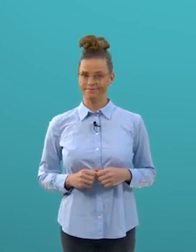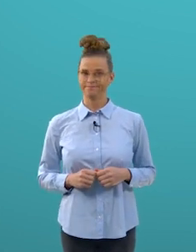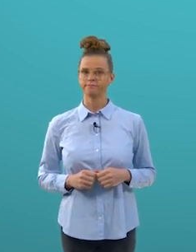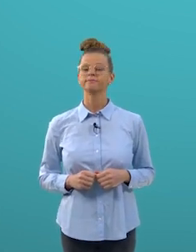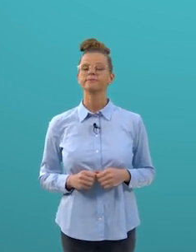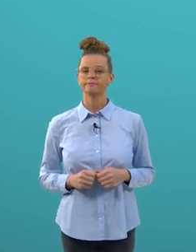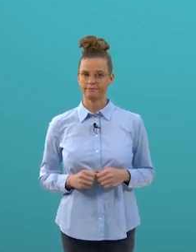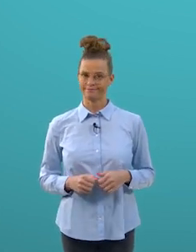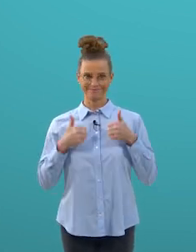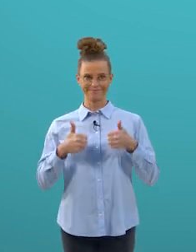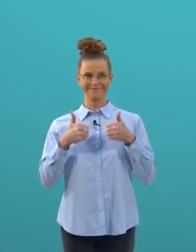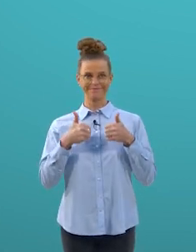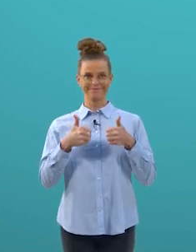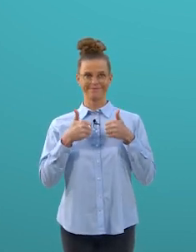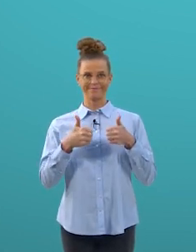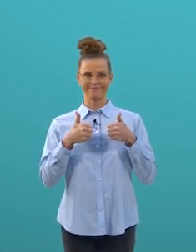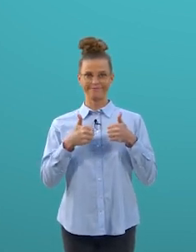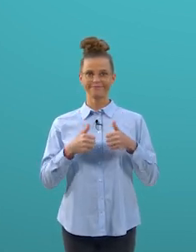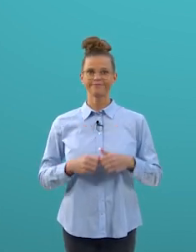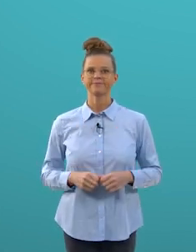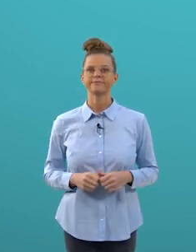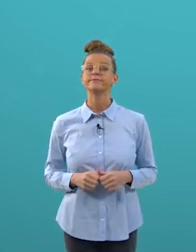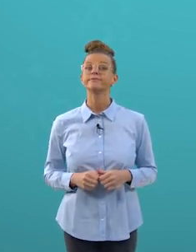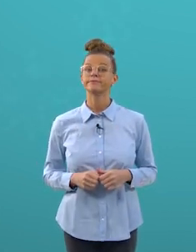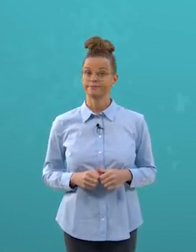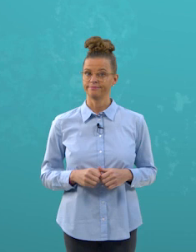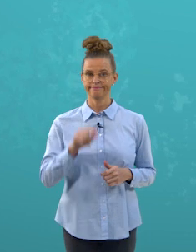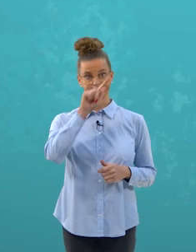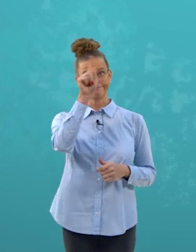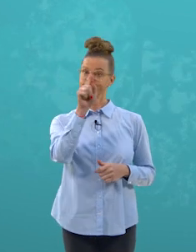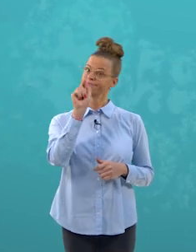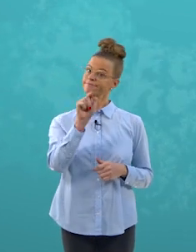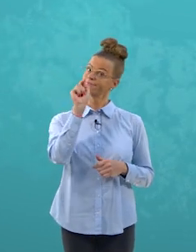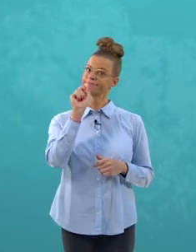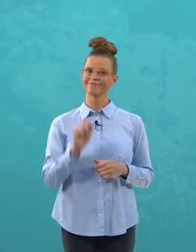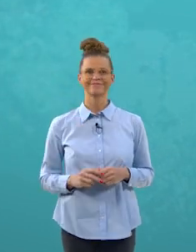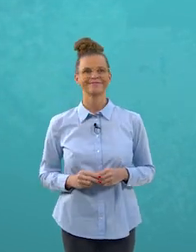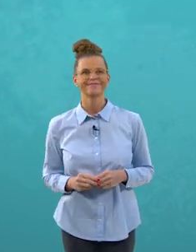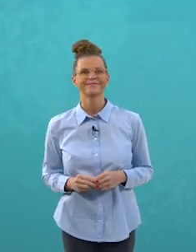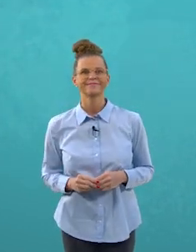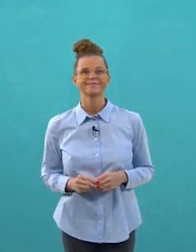haben in der Apotheke einen festen Platz. Die Expertise von PTA ist gefragt. Denn in mehr